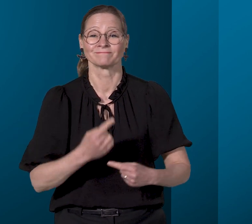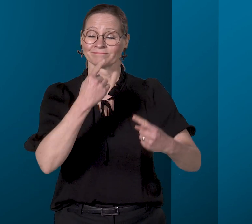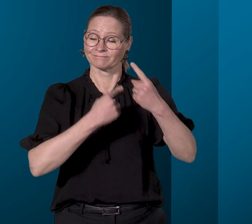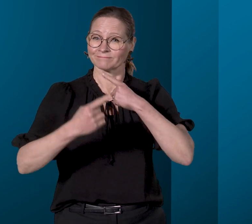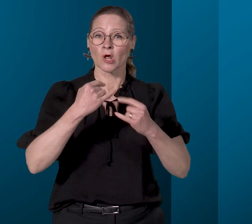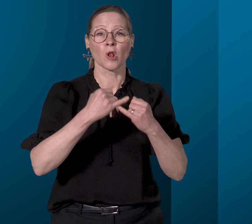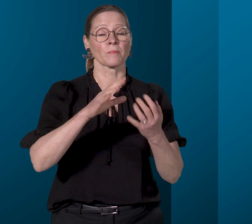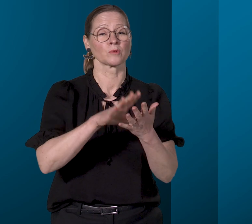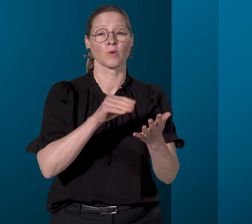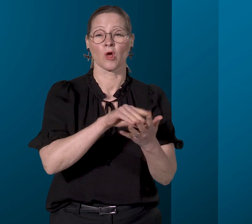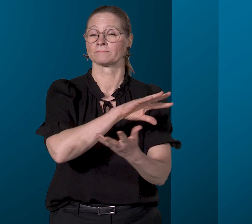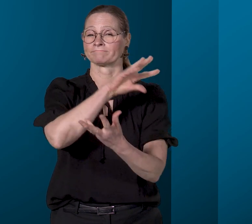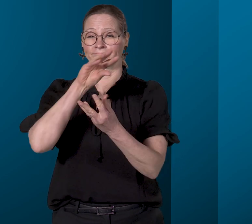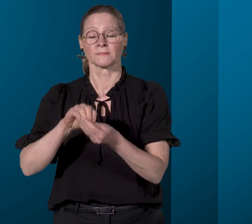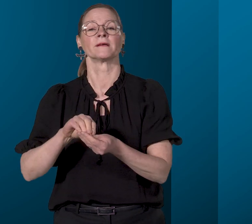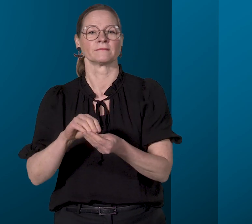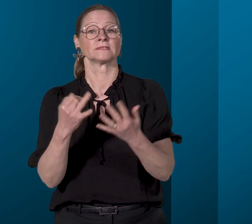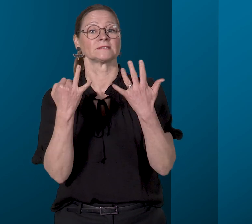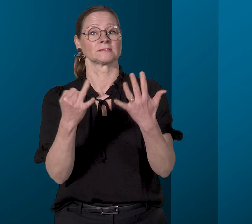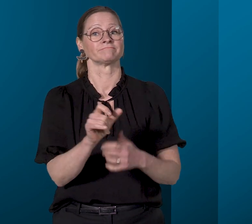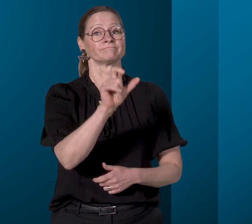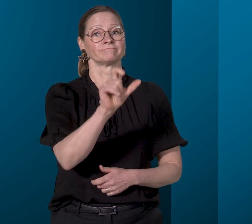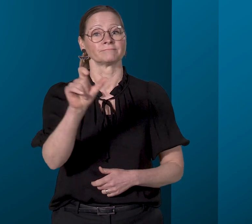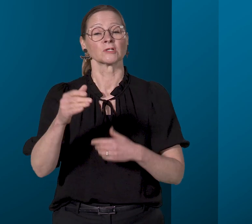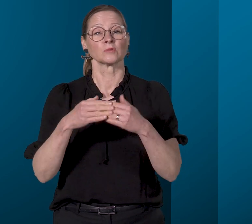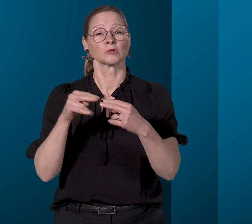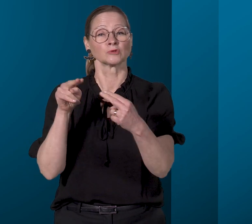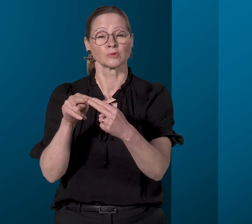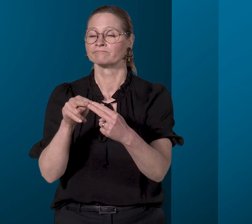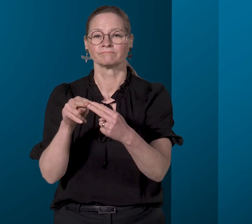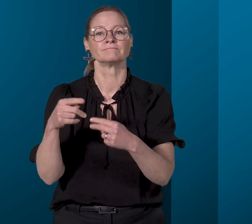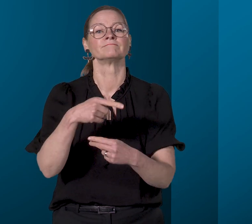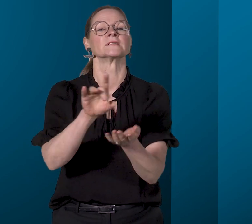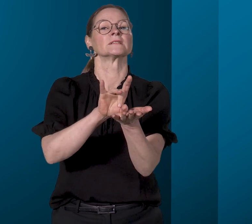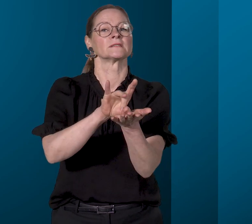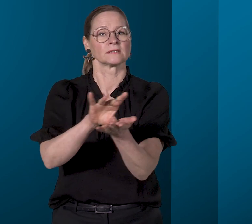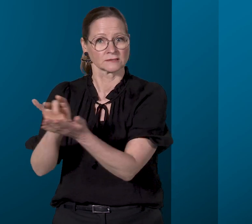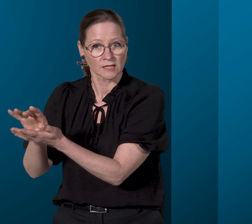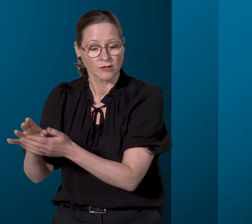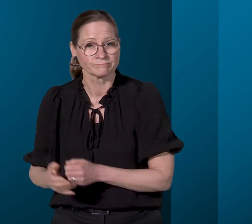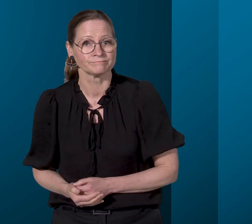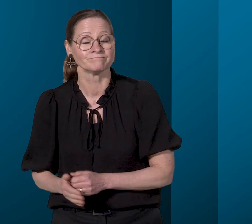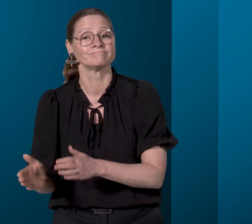Neuvotteluiden lopputuloksena seitsemän henkilön työsuhteet irtisanotaan -